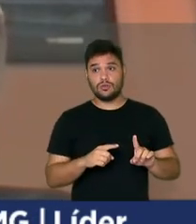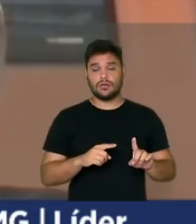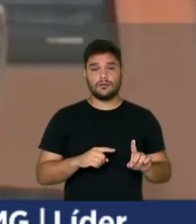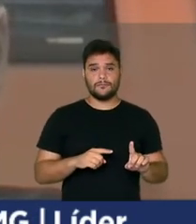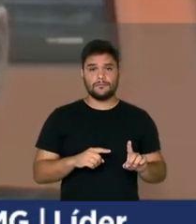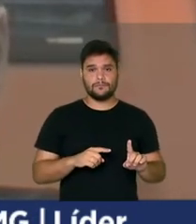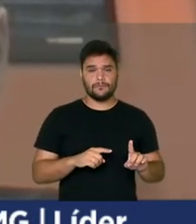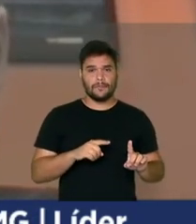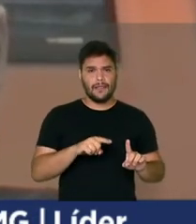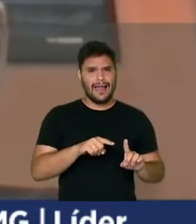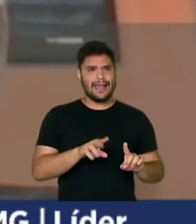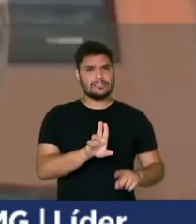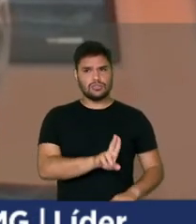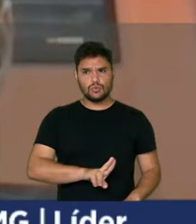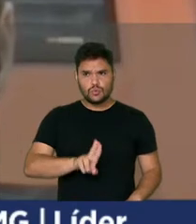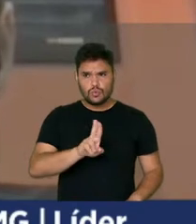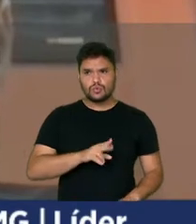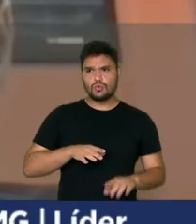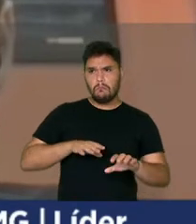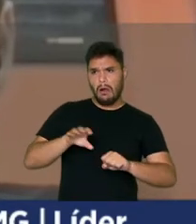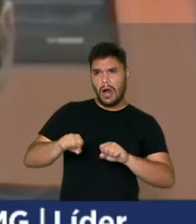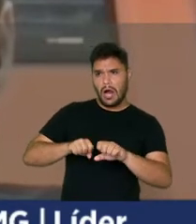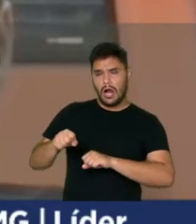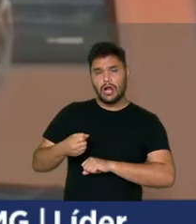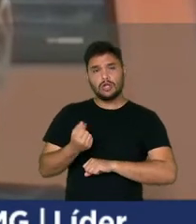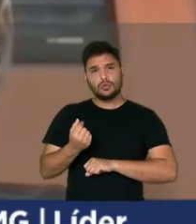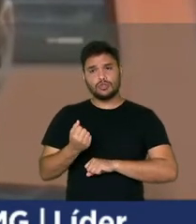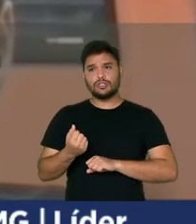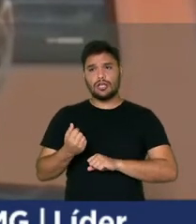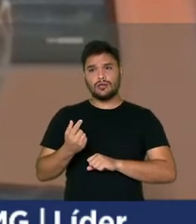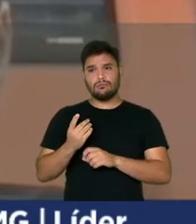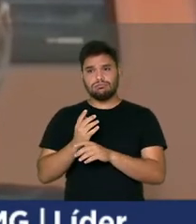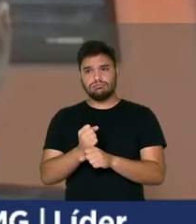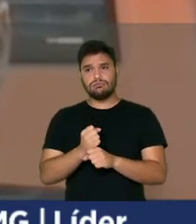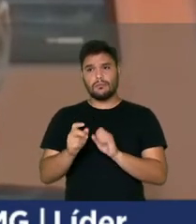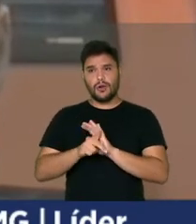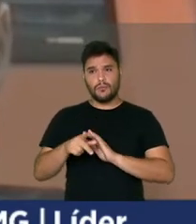NOVO AQUI E PEÇO QUE OUTROS SE JUNTEM A NÓS. CONTRÁRIO A ESSA CAPTURA DO ORÇAMENTO